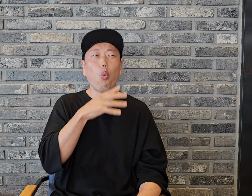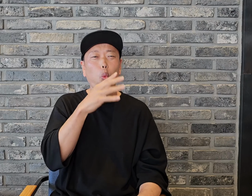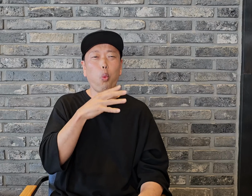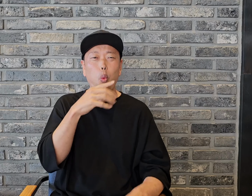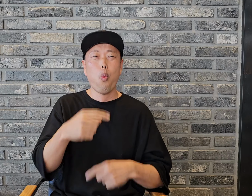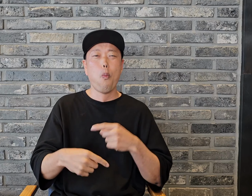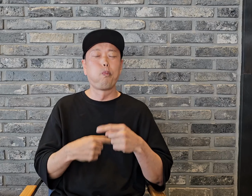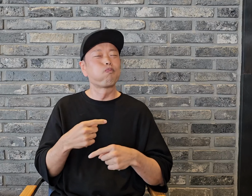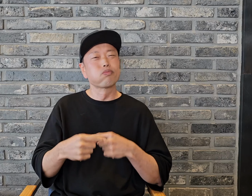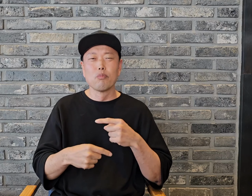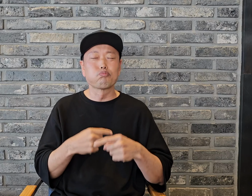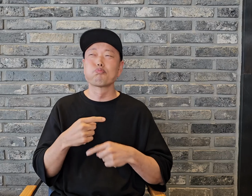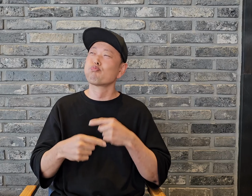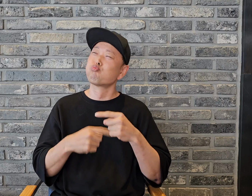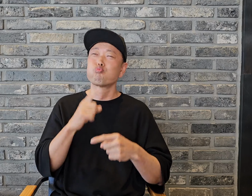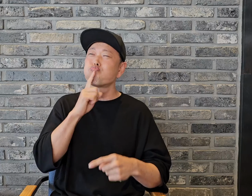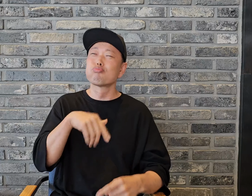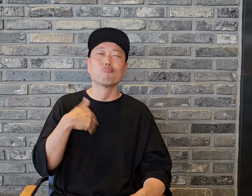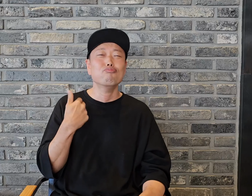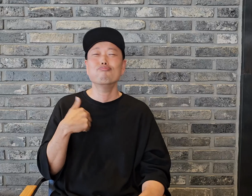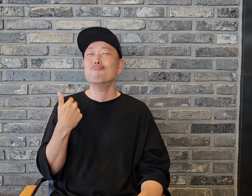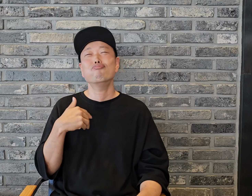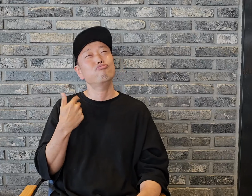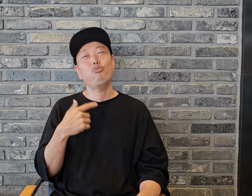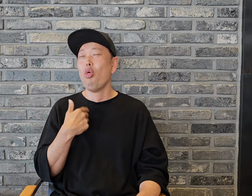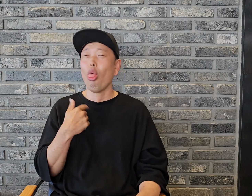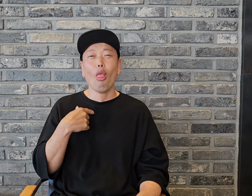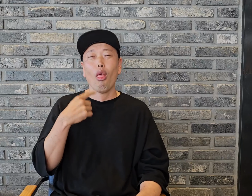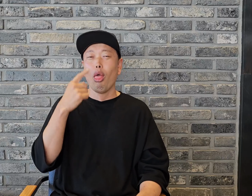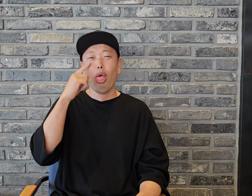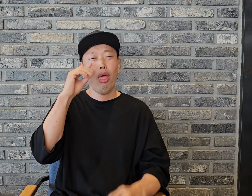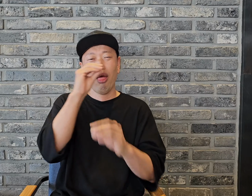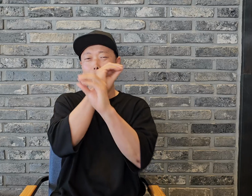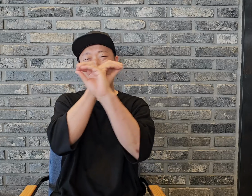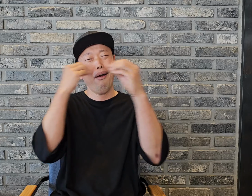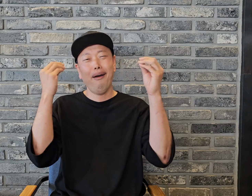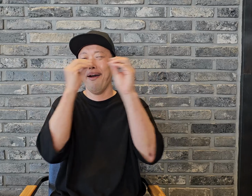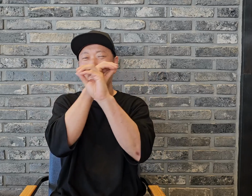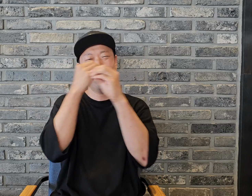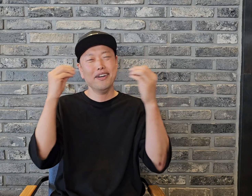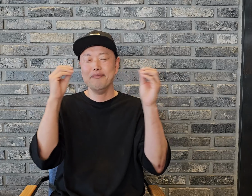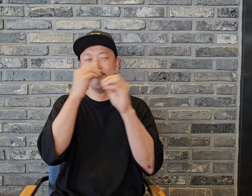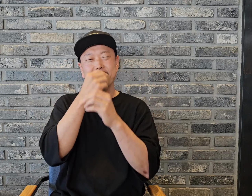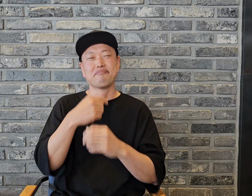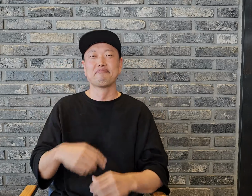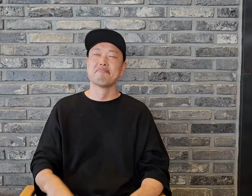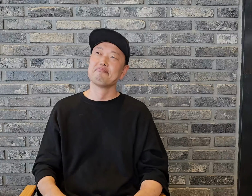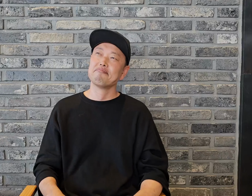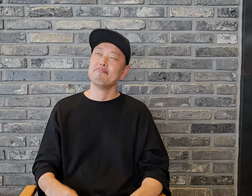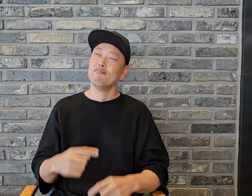그때 당시 저는 수어가 무슨 말인지도 모르면서 그냥 대충 보기만 하다